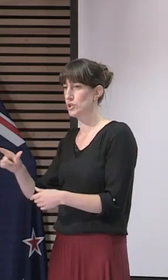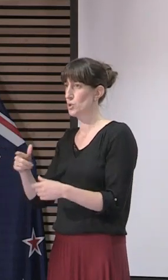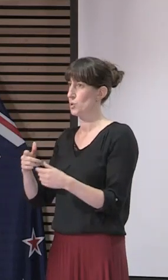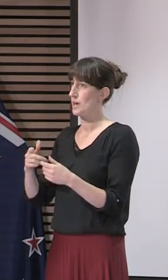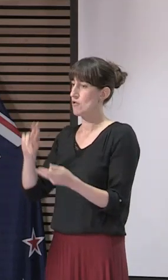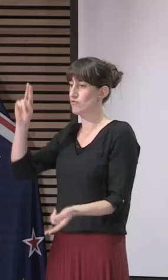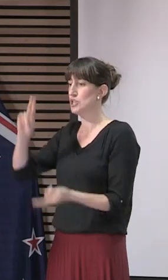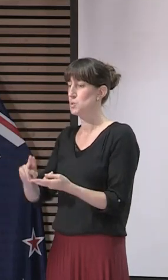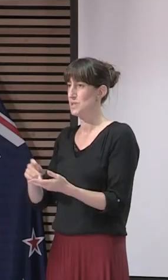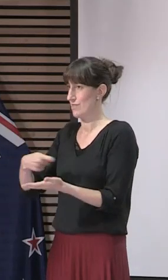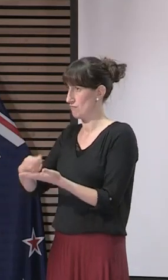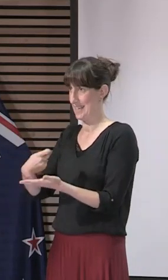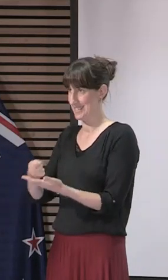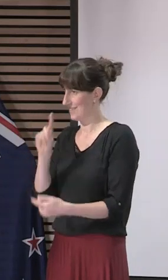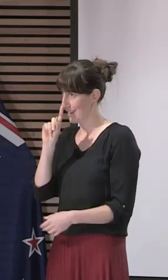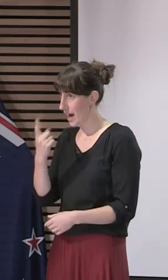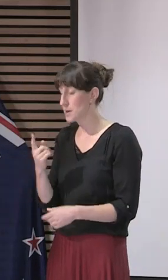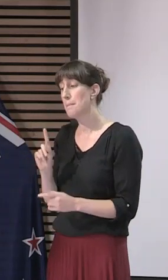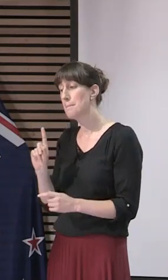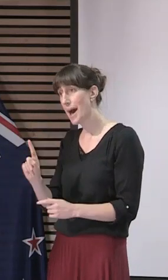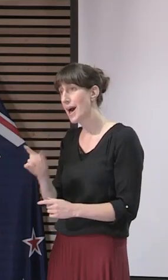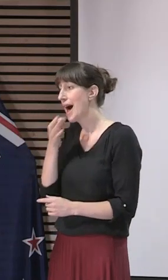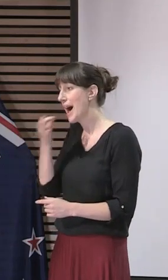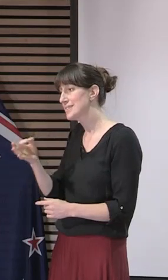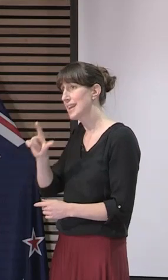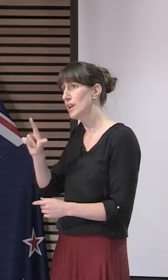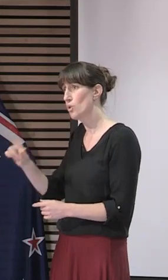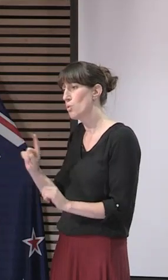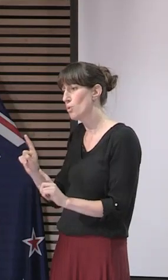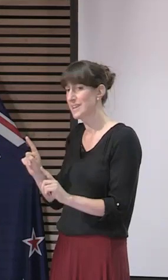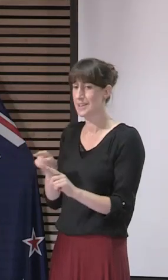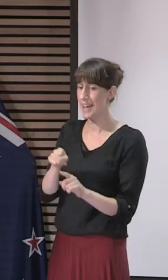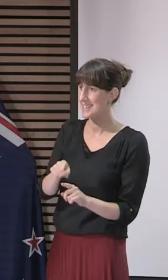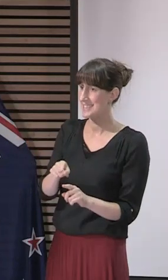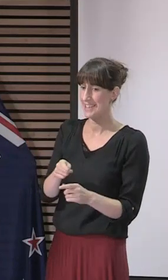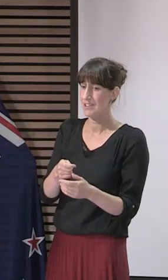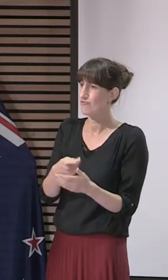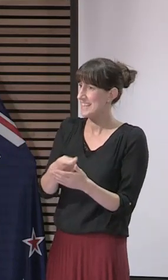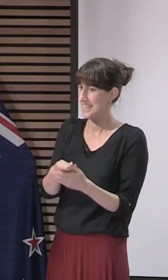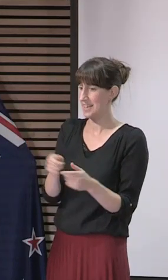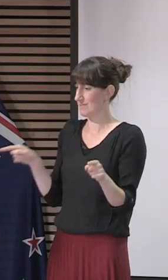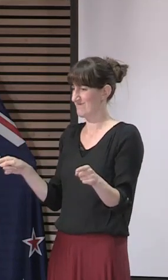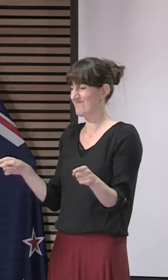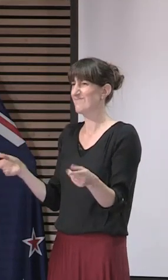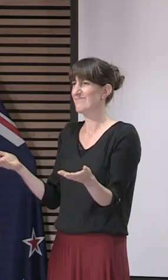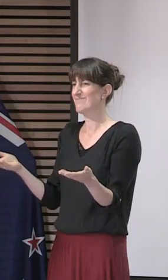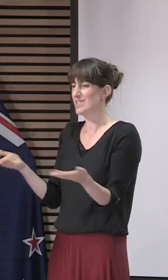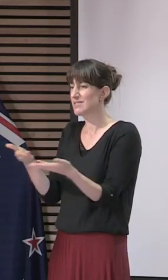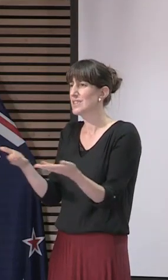ake o tatou e whakaae ai, i roto